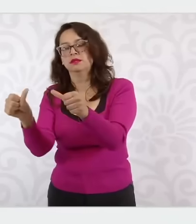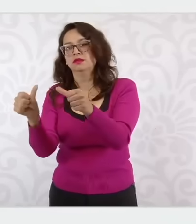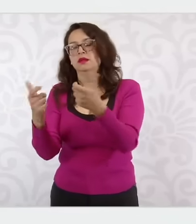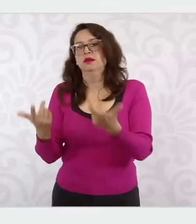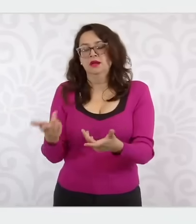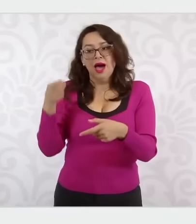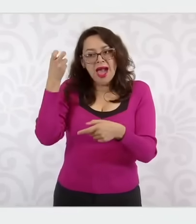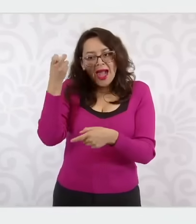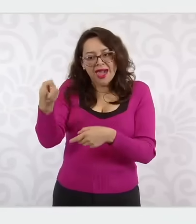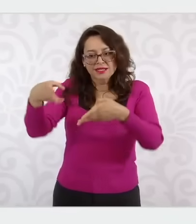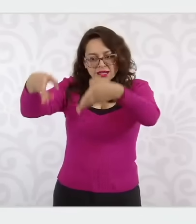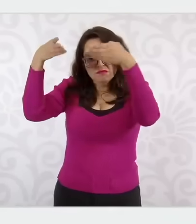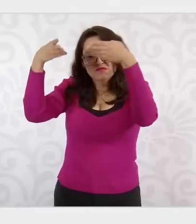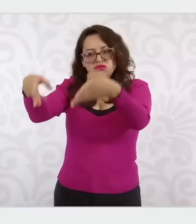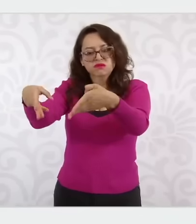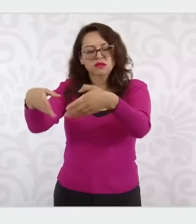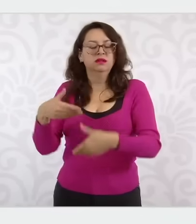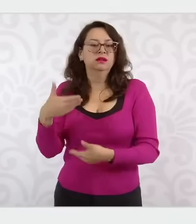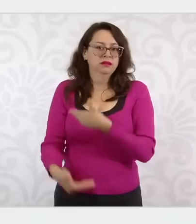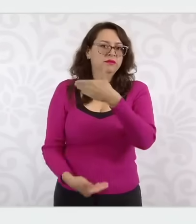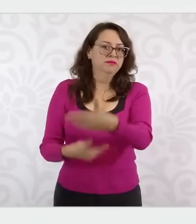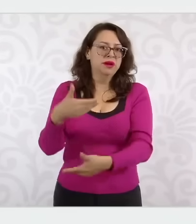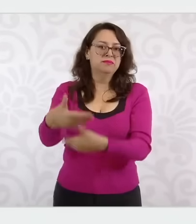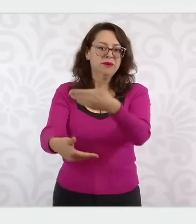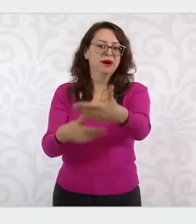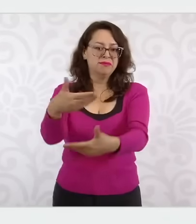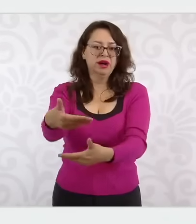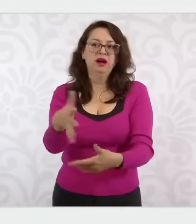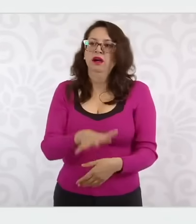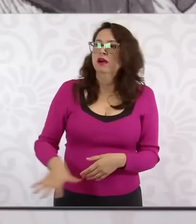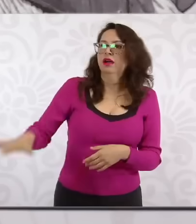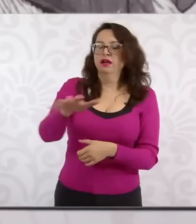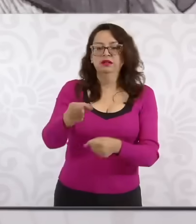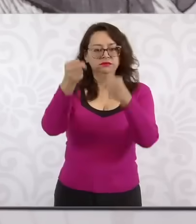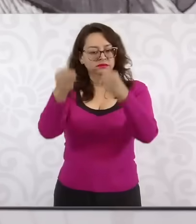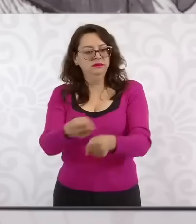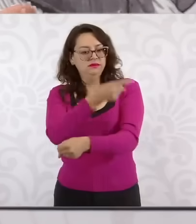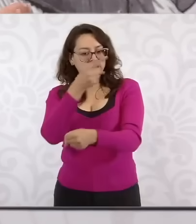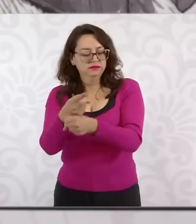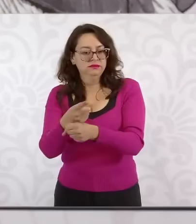avanzando en el gabinete de seguridad para dar seguridad a las y los sinaluenses y a